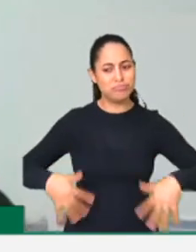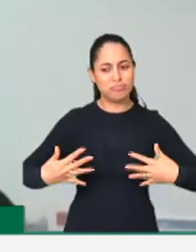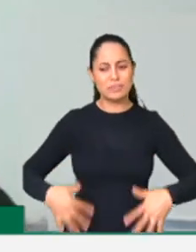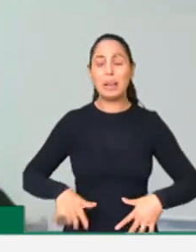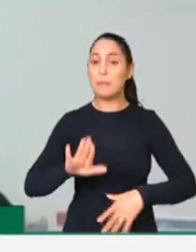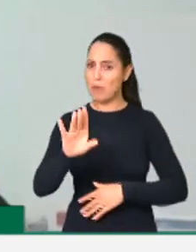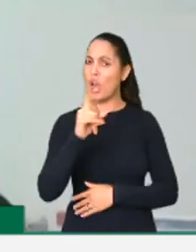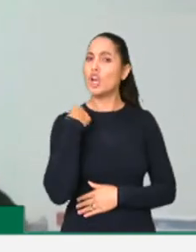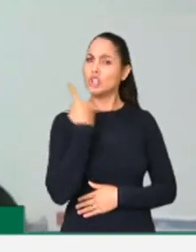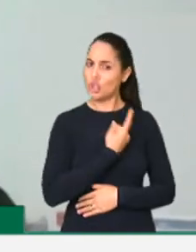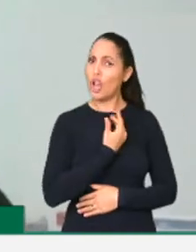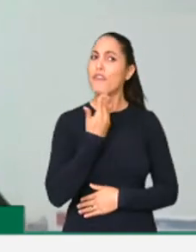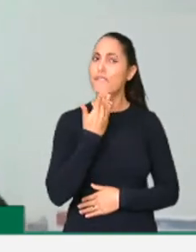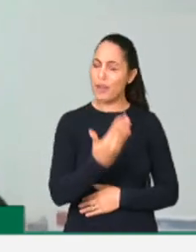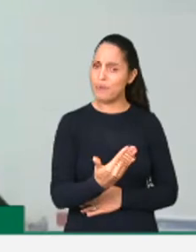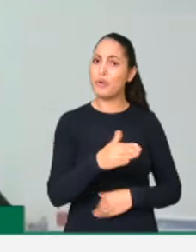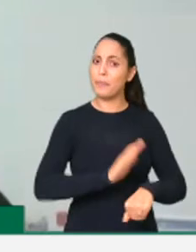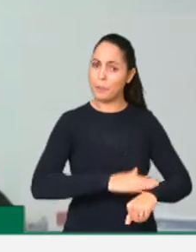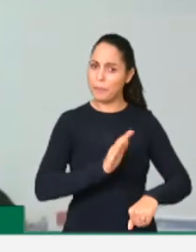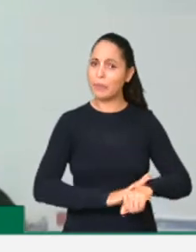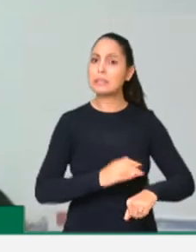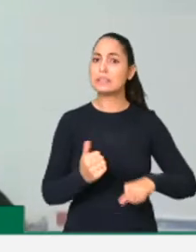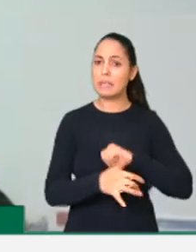NORDESTE SÃO NECESSÁRIOS E, REALMENTE, A GENTE PRECISA O INVESTIMENTO DE RECURSOS